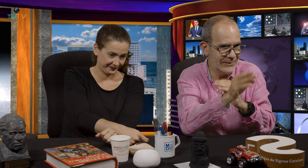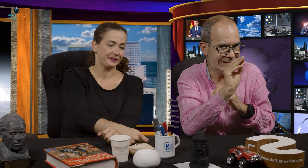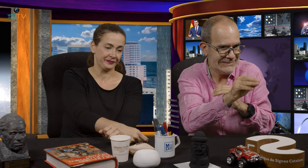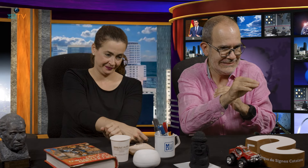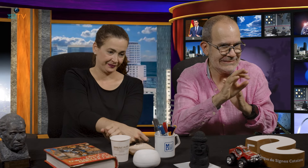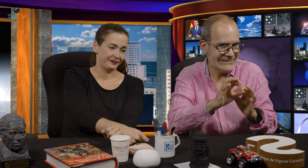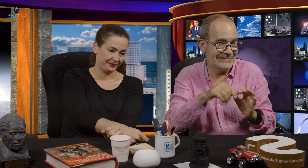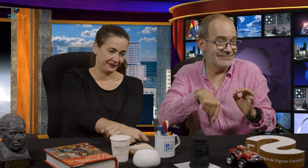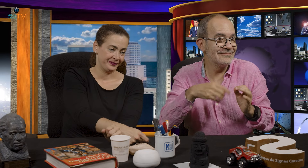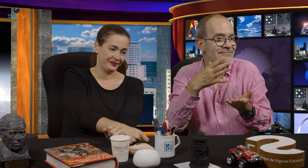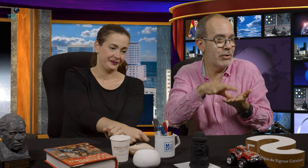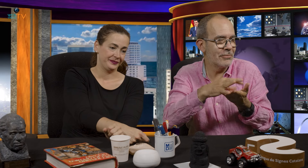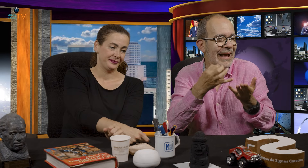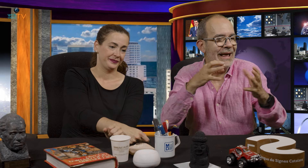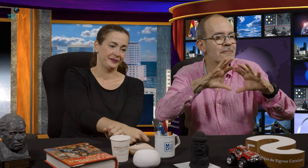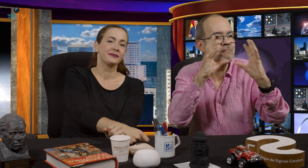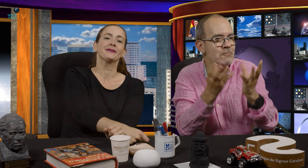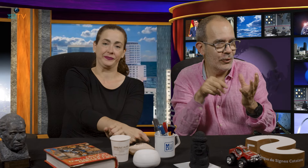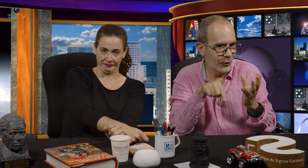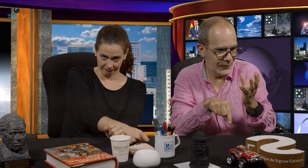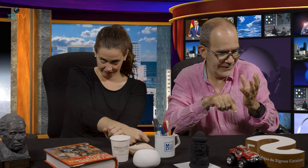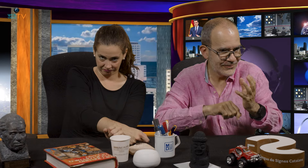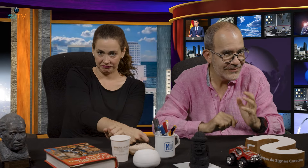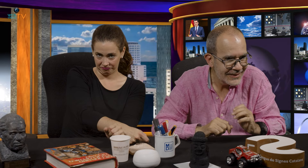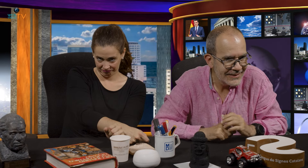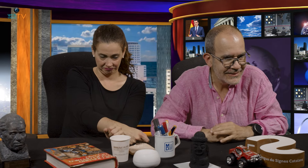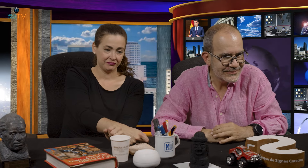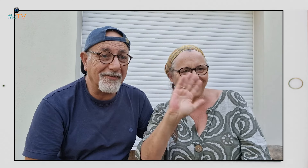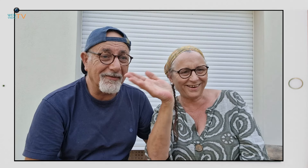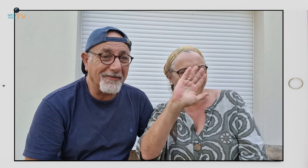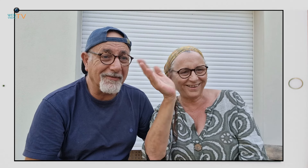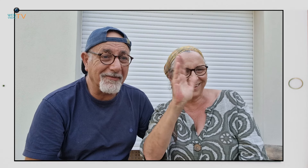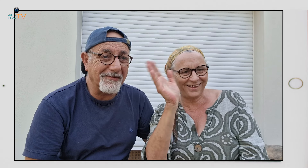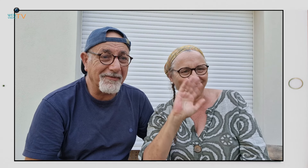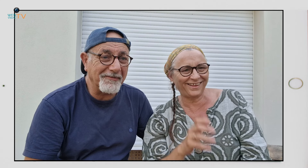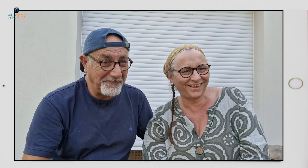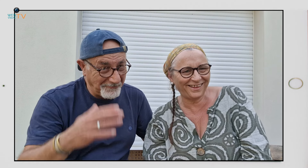Os llamamos del programa "Que Mundo" Hola...